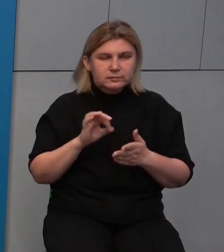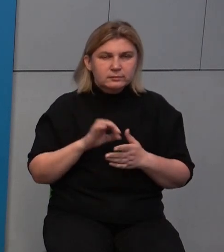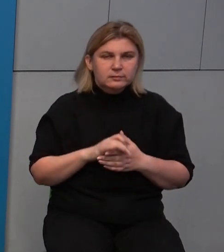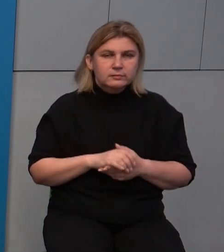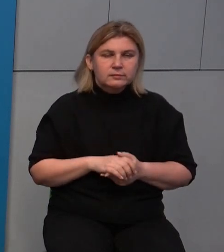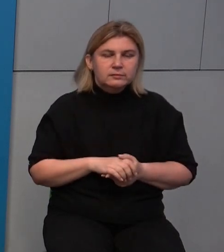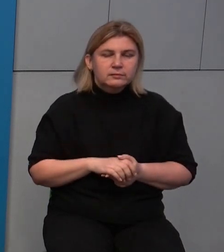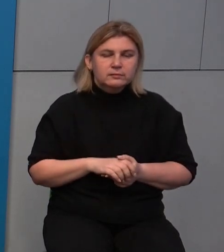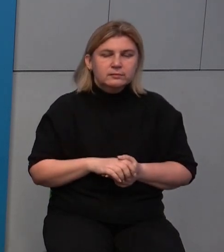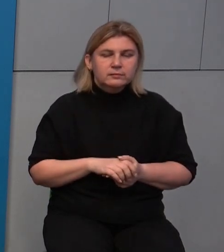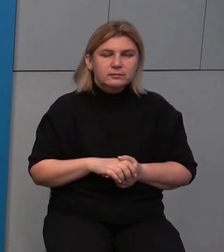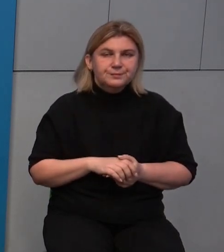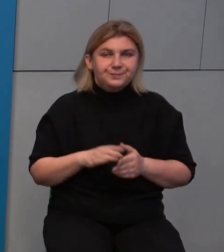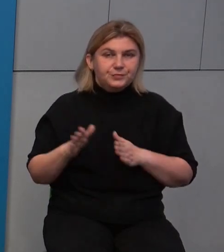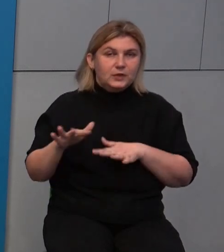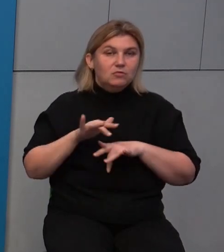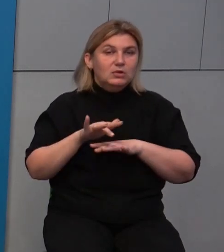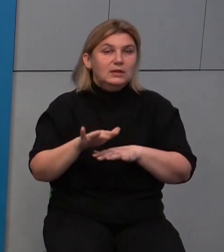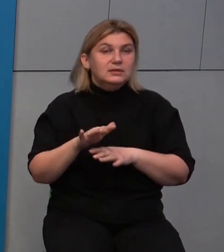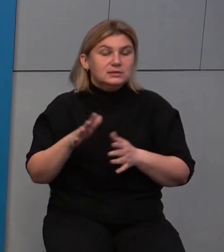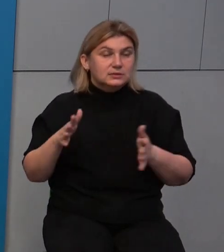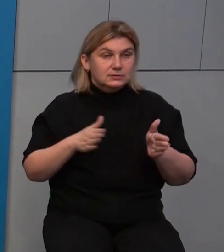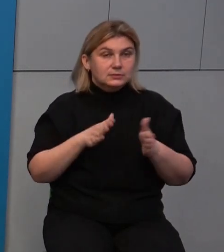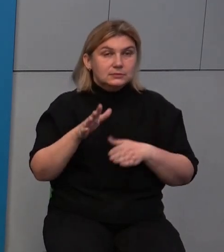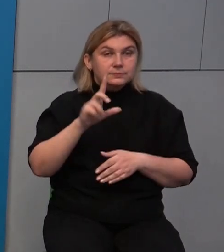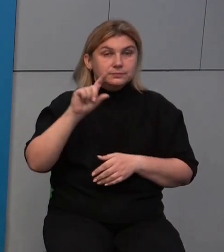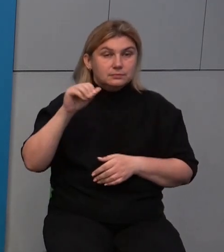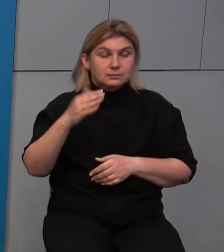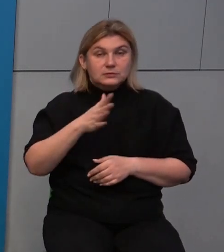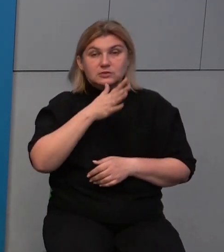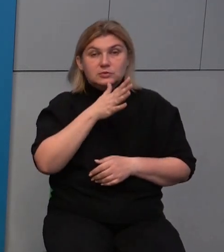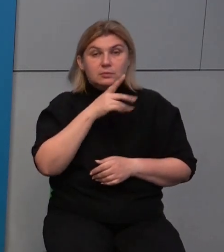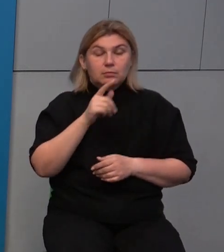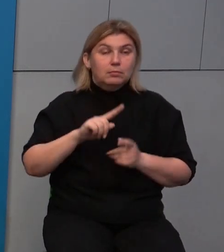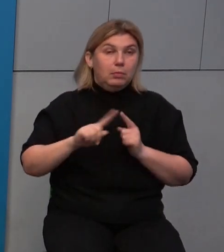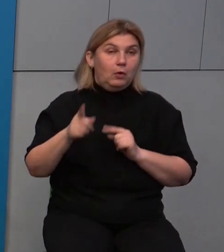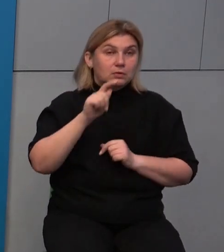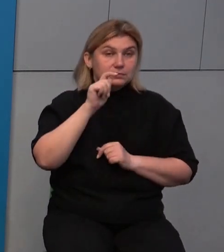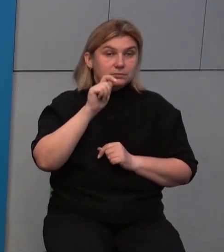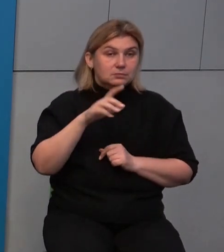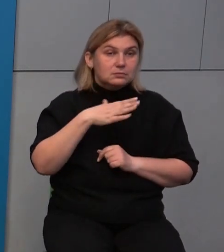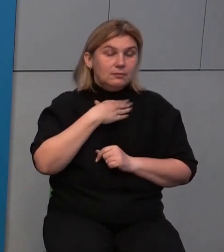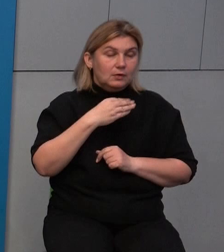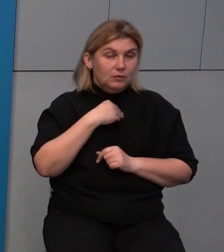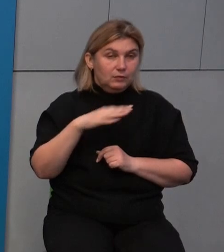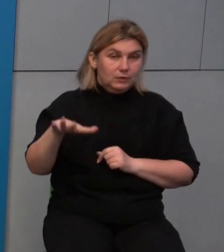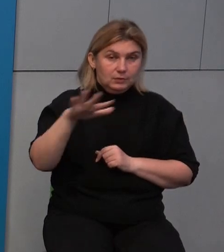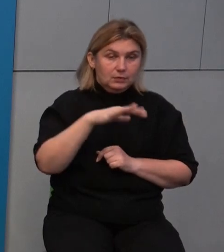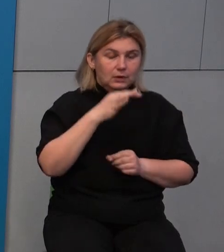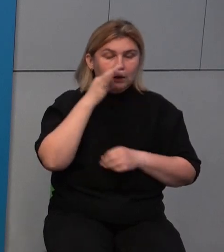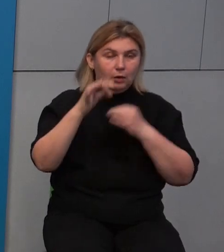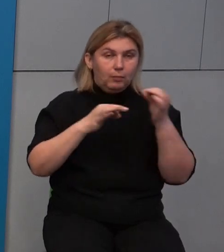Jest szlakiem Lema i kilku innych żydowskich postaci po Lwowie. I tam przez biografię opowiada się tą złożoną historię.